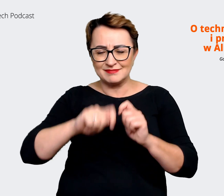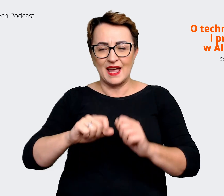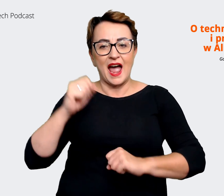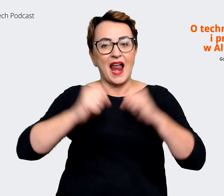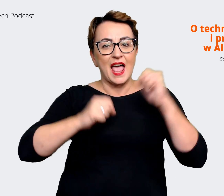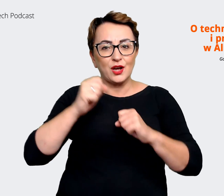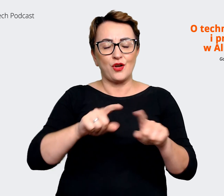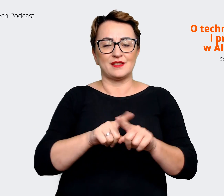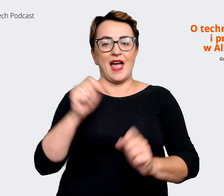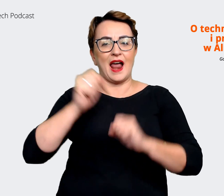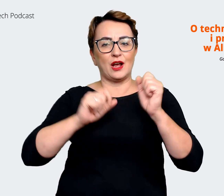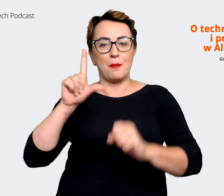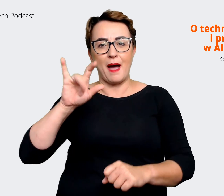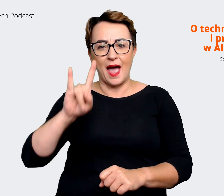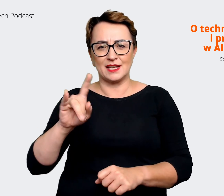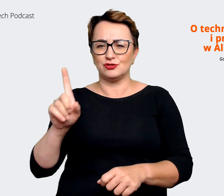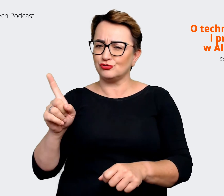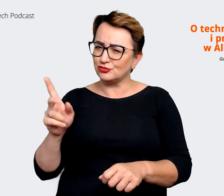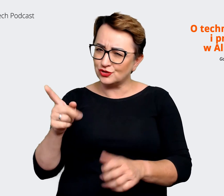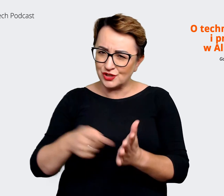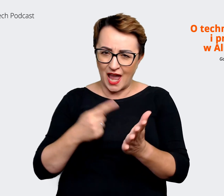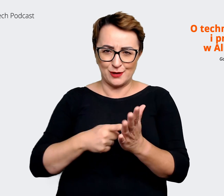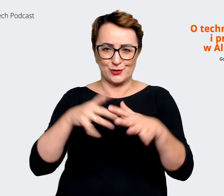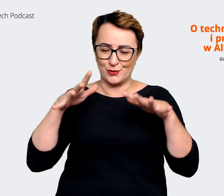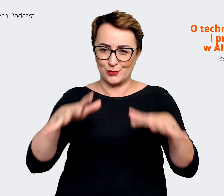dużo, bardzo często. Ale to też fajnie wychodzi... Tomasz: Ale finalnie spłacasz?